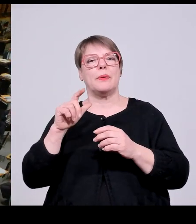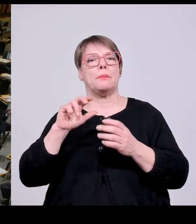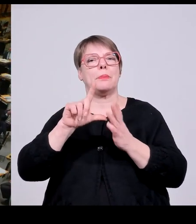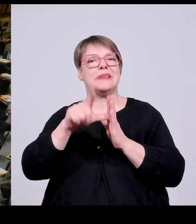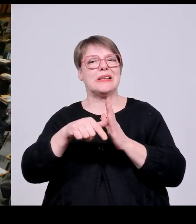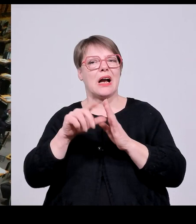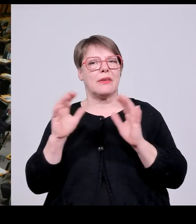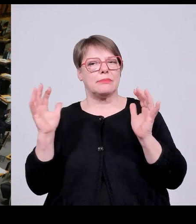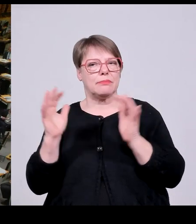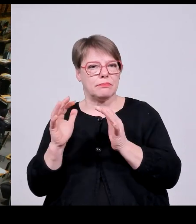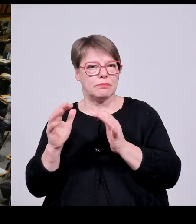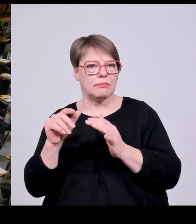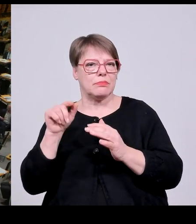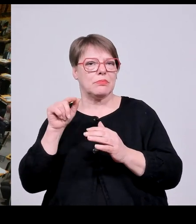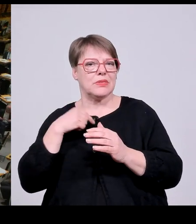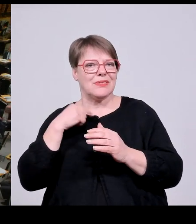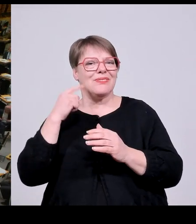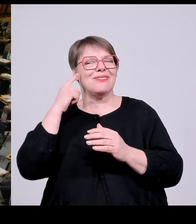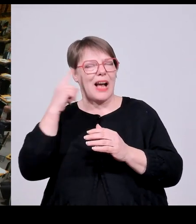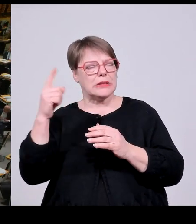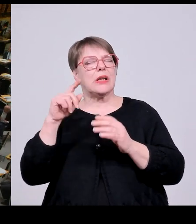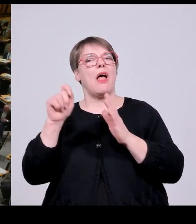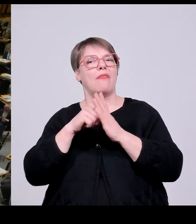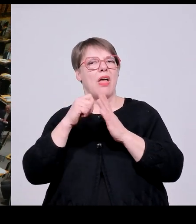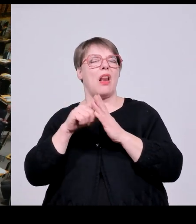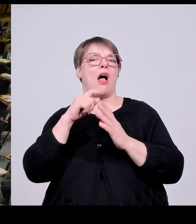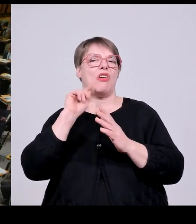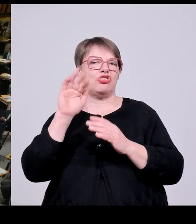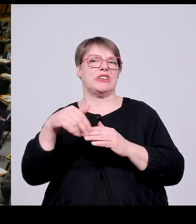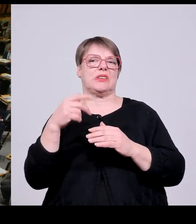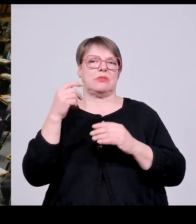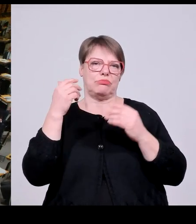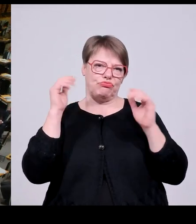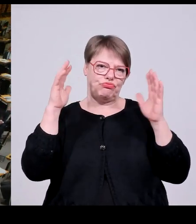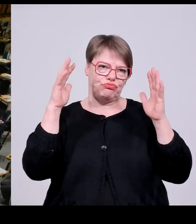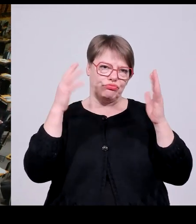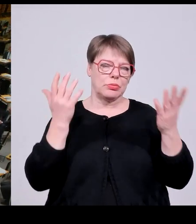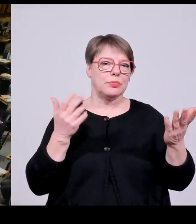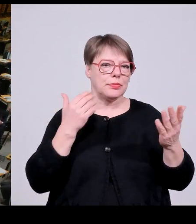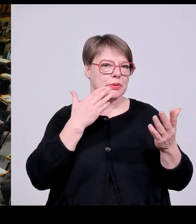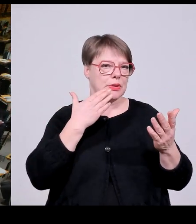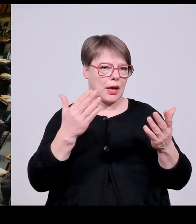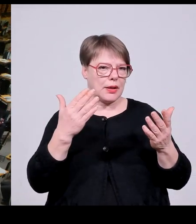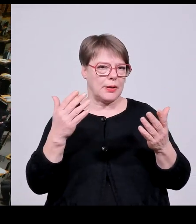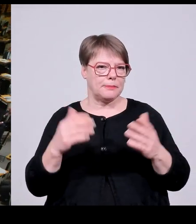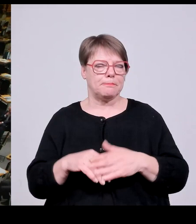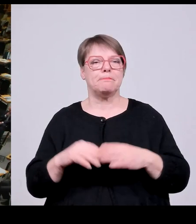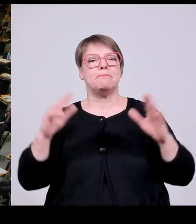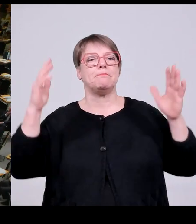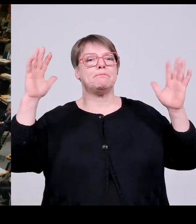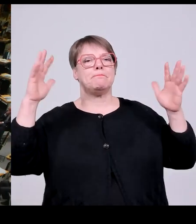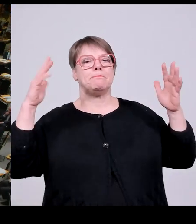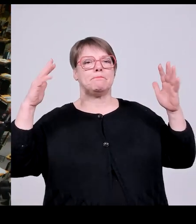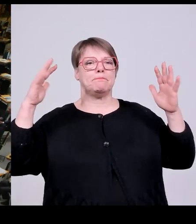(Rednerwechsel) Sehr geehrte Frau Präsidentin, sehr geehrte Kolleginnen, viel wurde schon gesagt, aber lassen Sie mich zu Beginn gleich sagen: